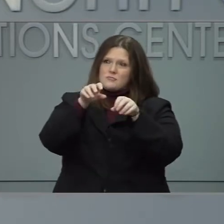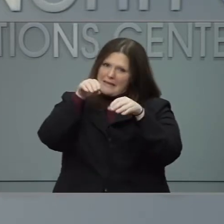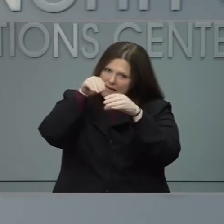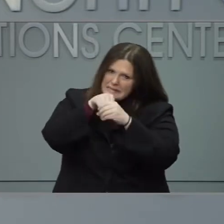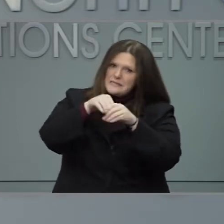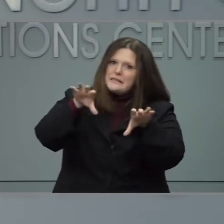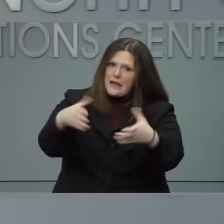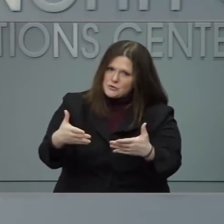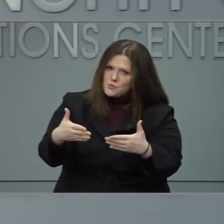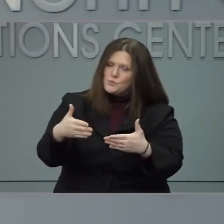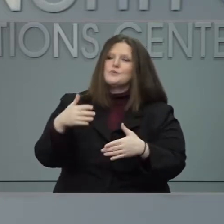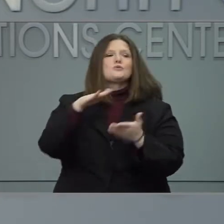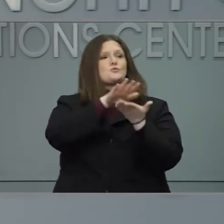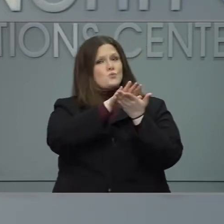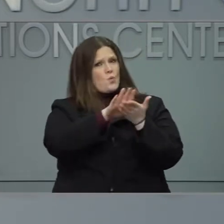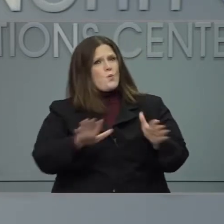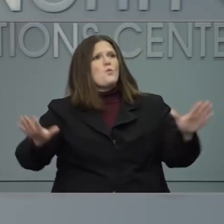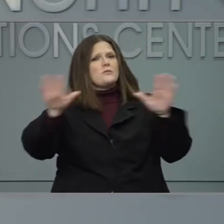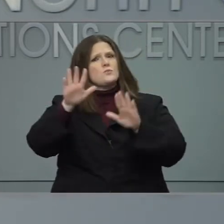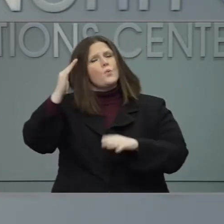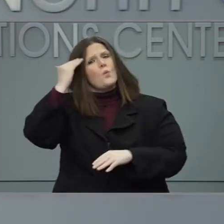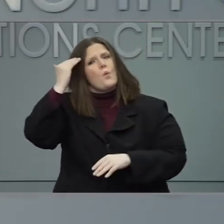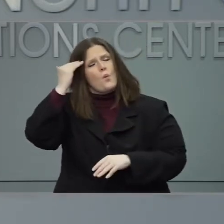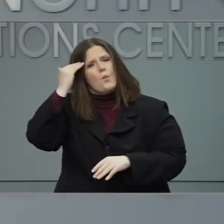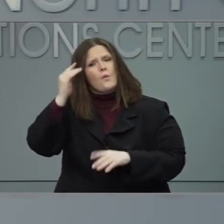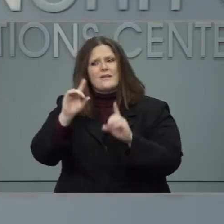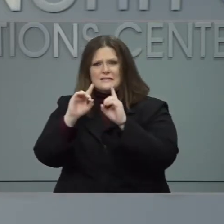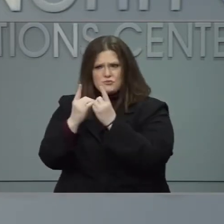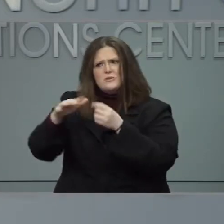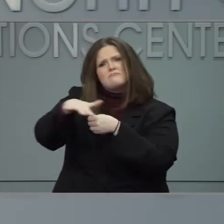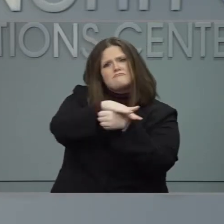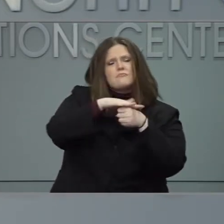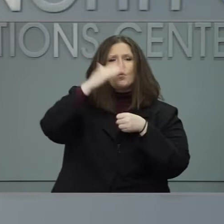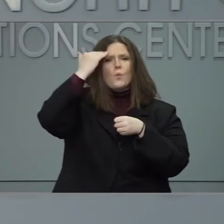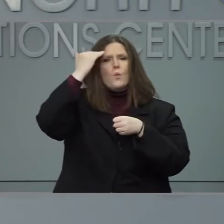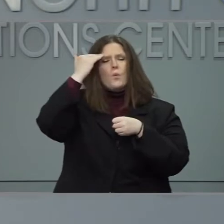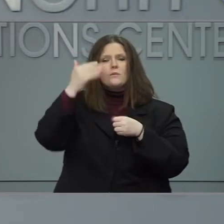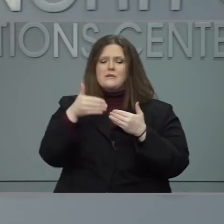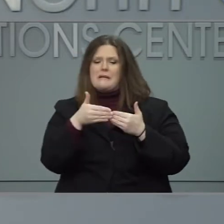salud general. Los distritos escolares en todo el Estado, ya saben esto y en las próximas